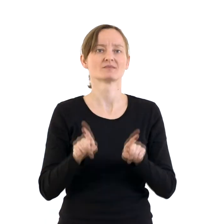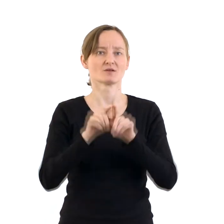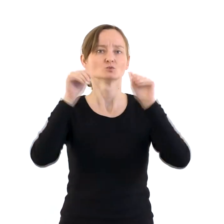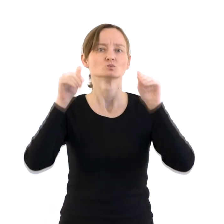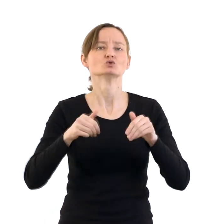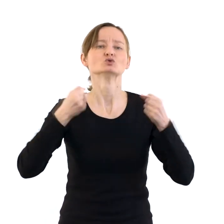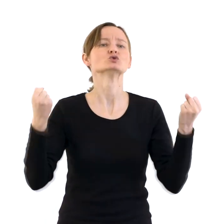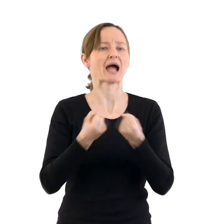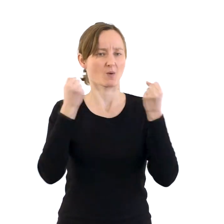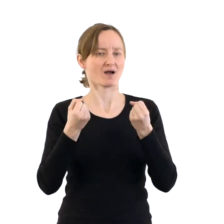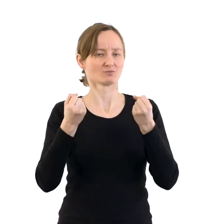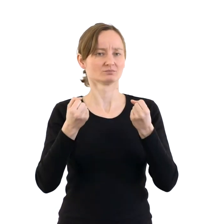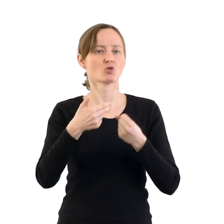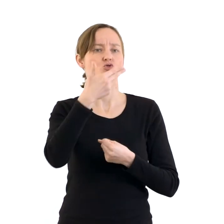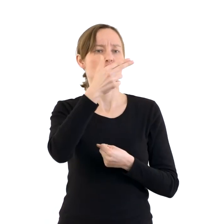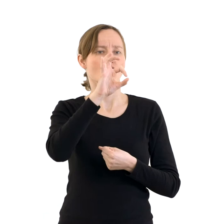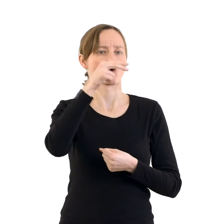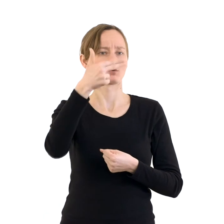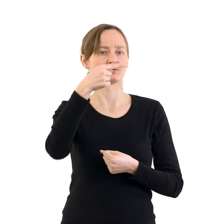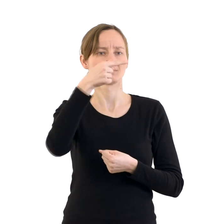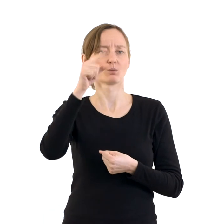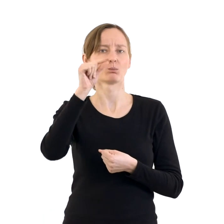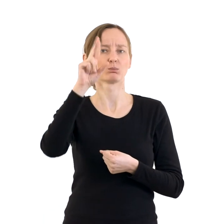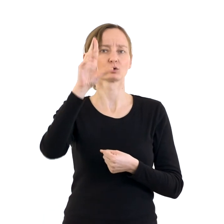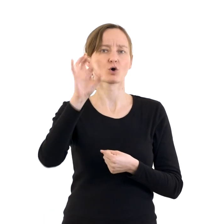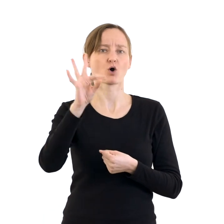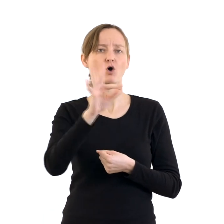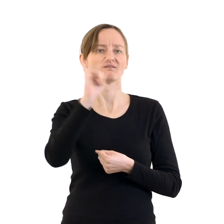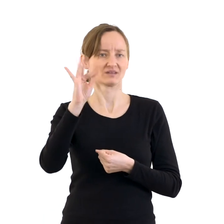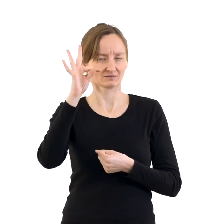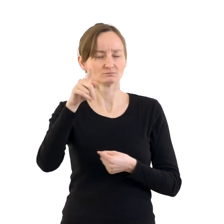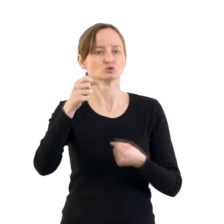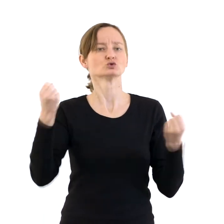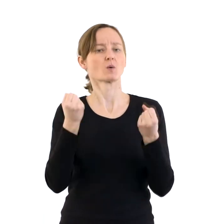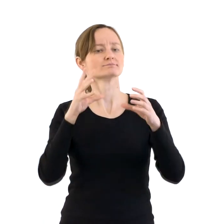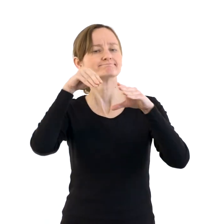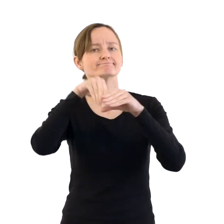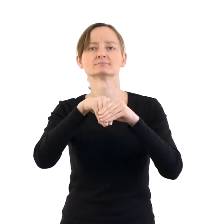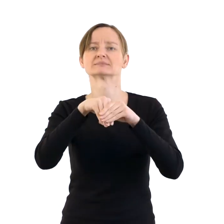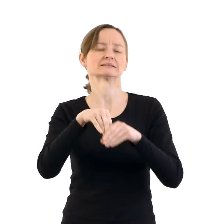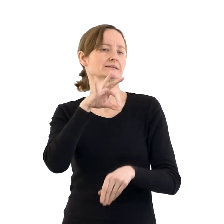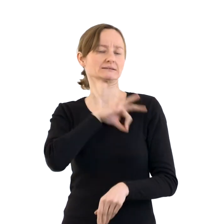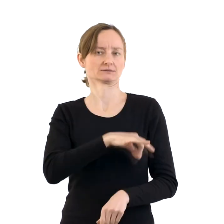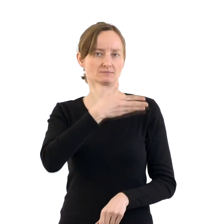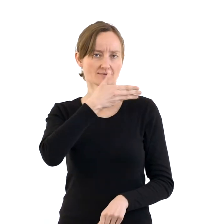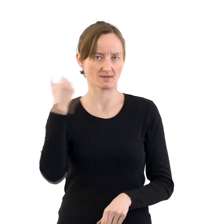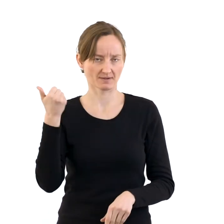działalności non-profit;